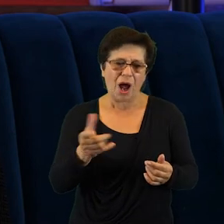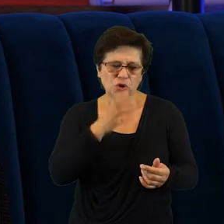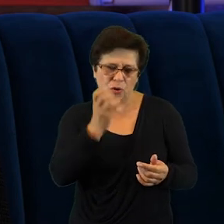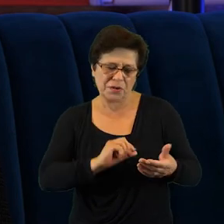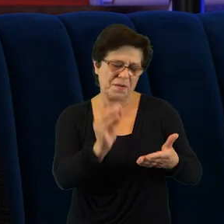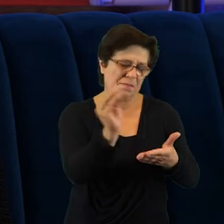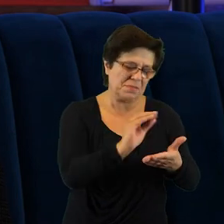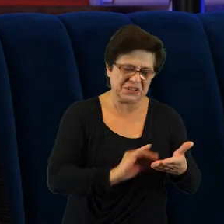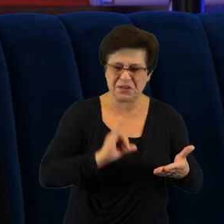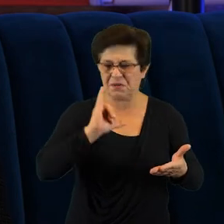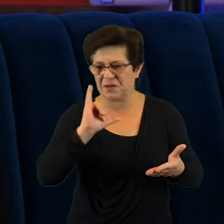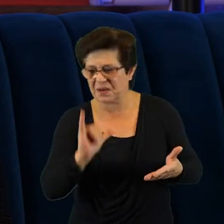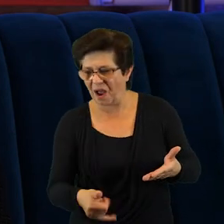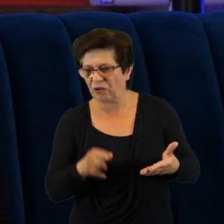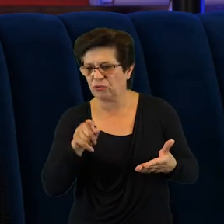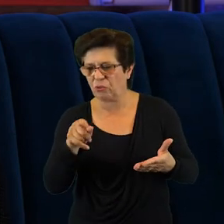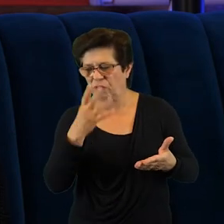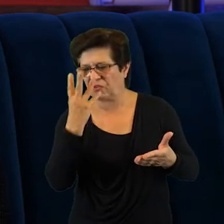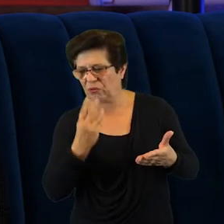ponieważ był też autorem recenzji teatralnych.